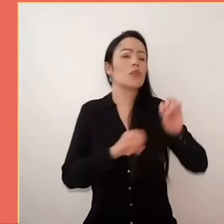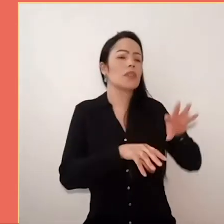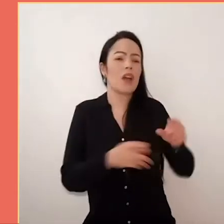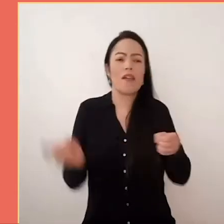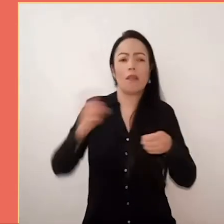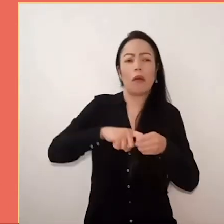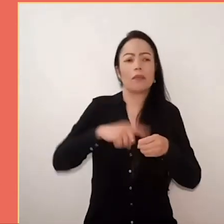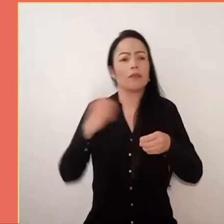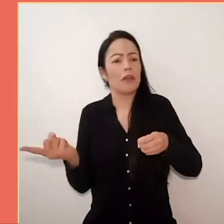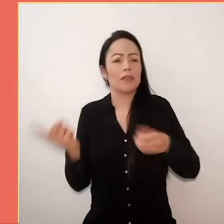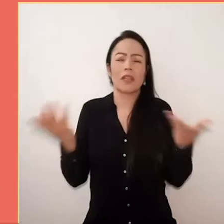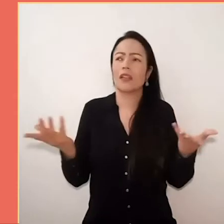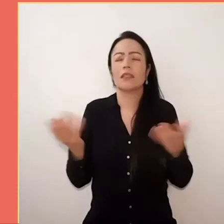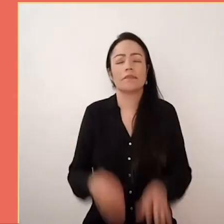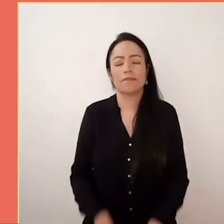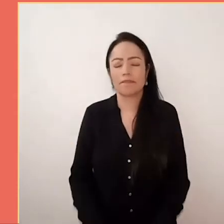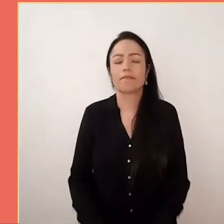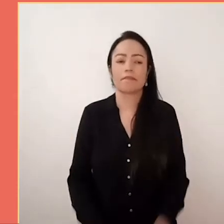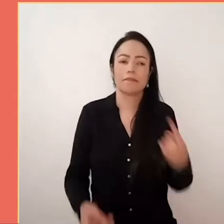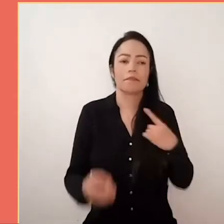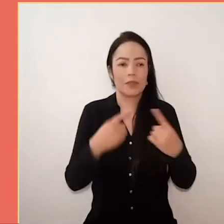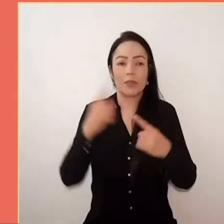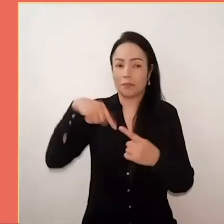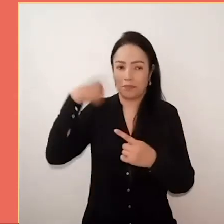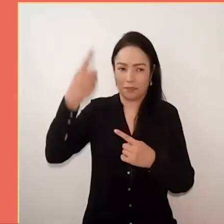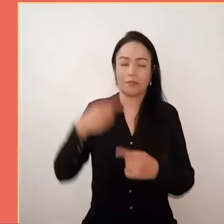enfim, que é outra discussão, mas eu queria só